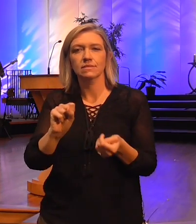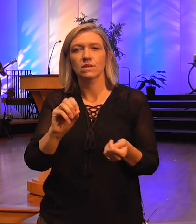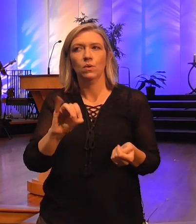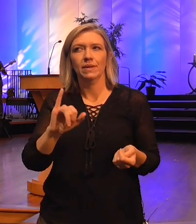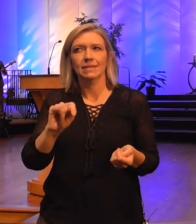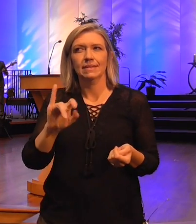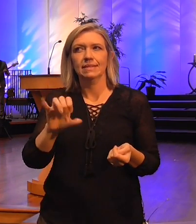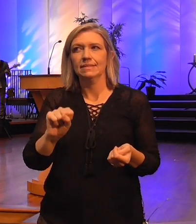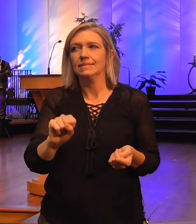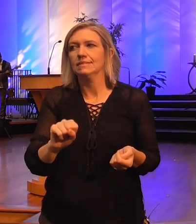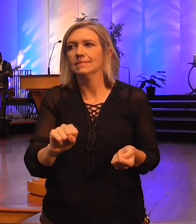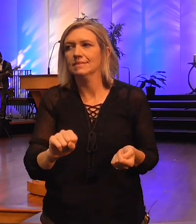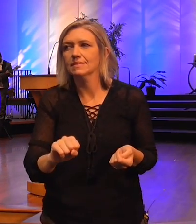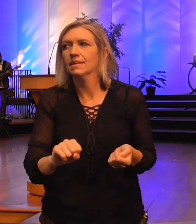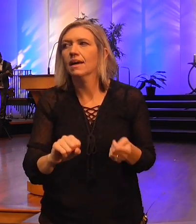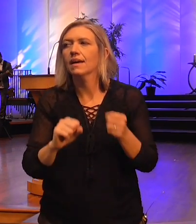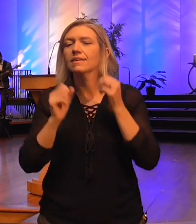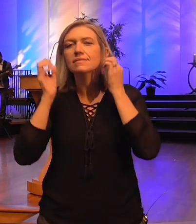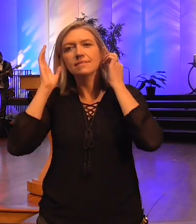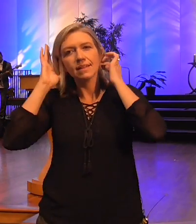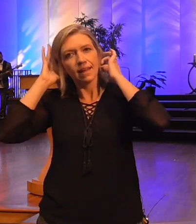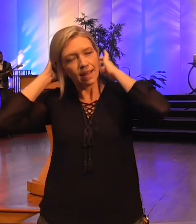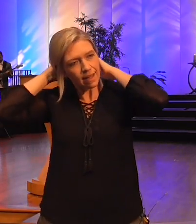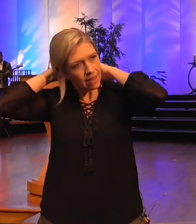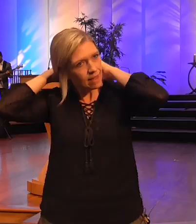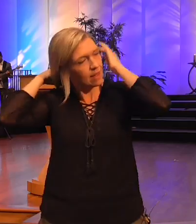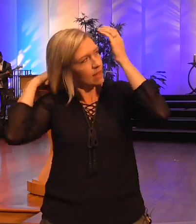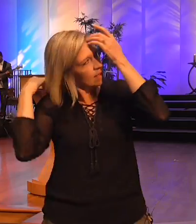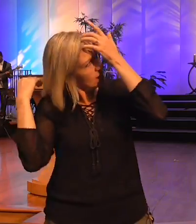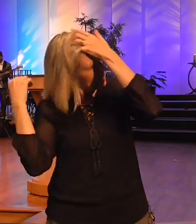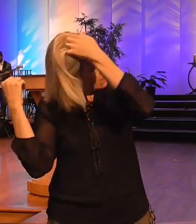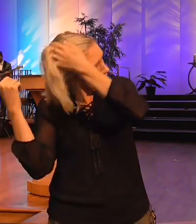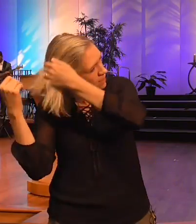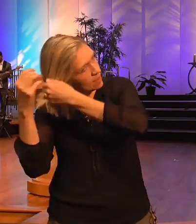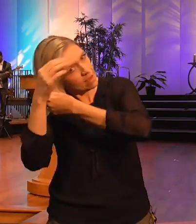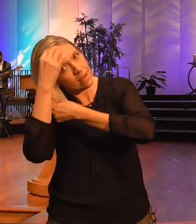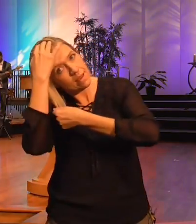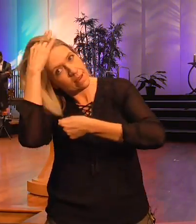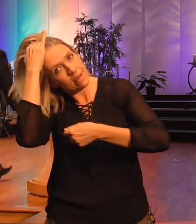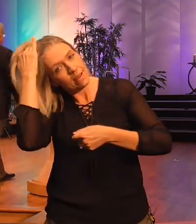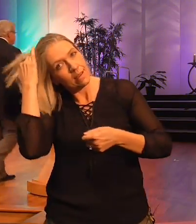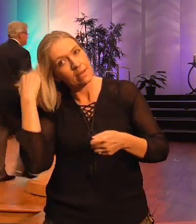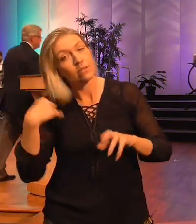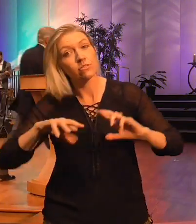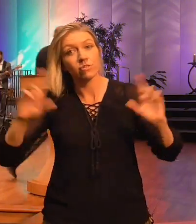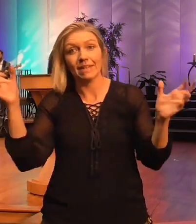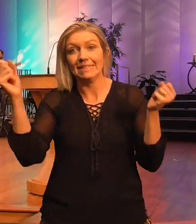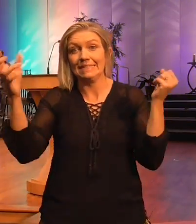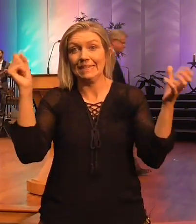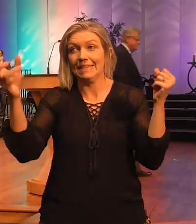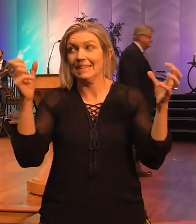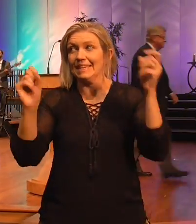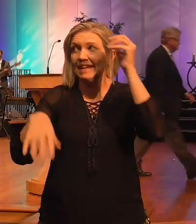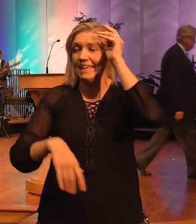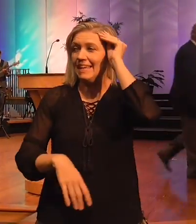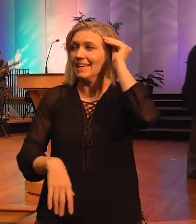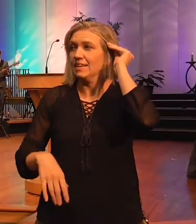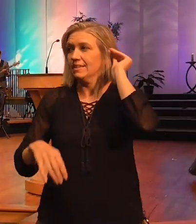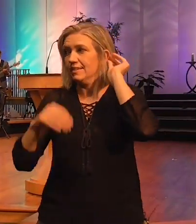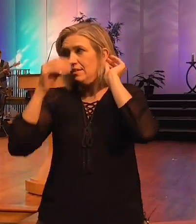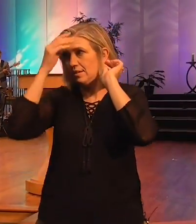está bien, listo para cantar M, tienes que cantar con nosotros, apuesto a que conoces esta